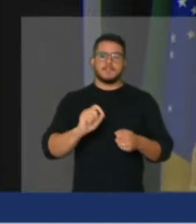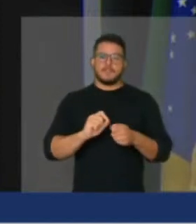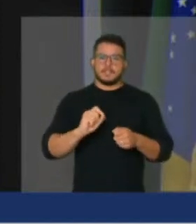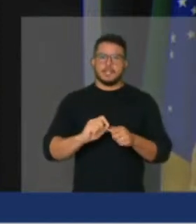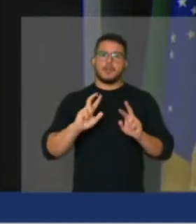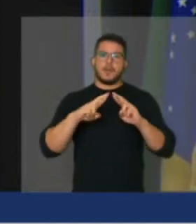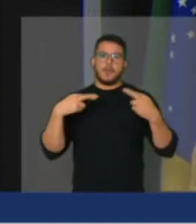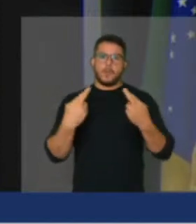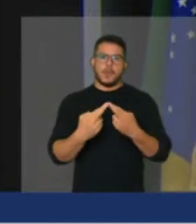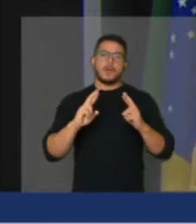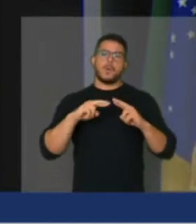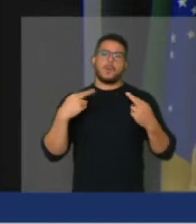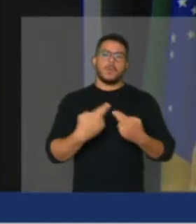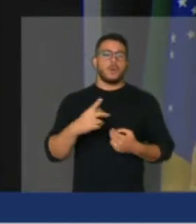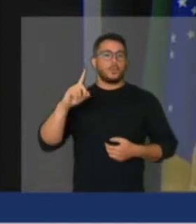QUE, NA REALIDADE, É UM ABSOLUTO... ESCÁRNIO, NÉ ?